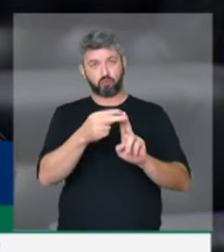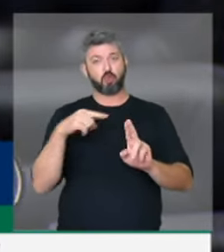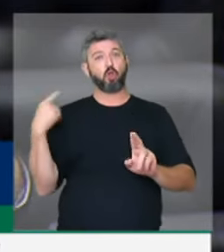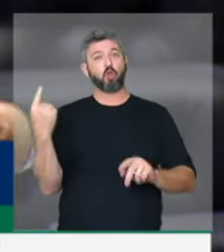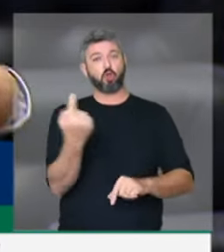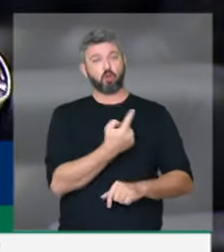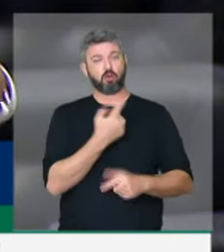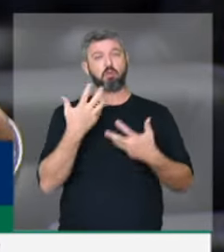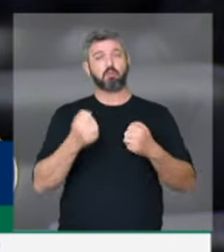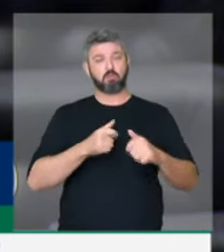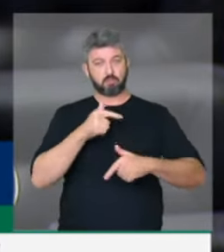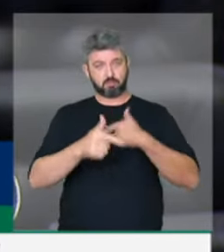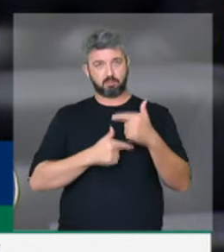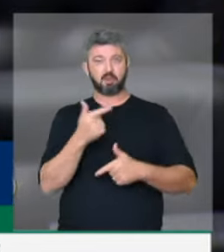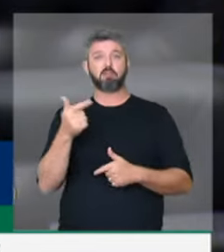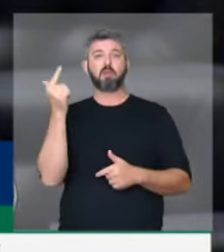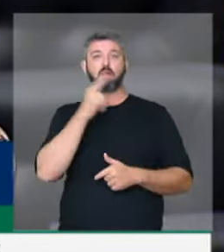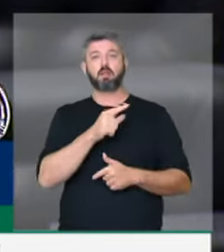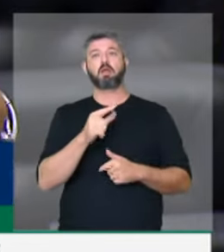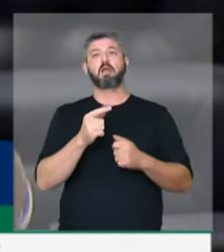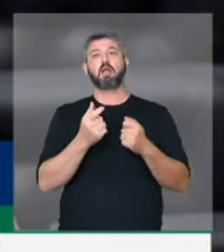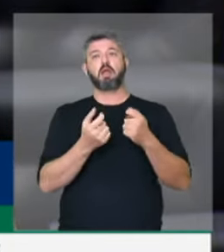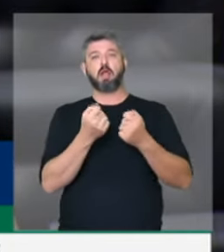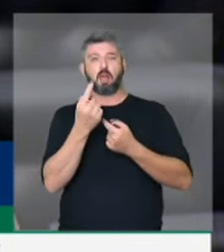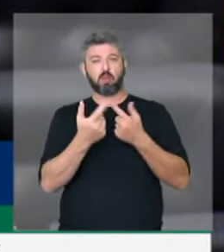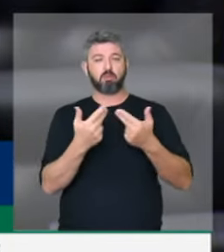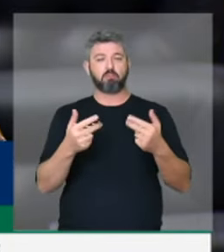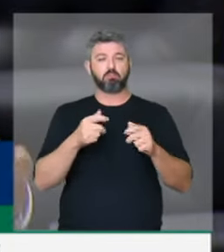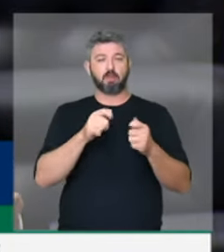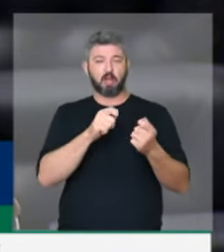CERTOS AJUSTES SEJAM FEITOS E O PROJETO TENHA UMA APLICAÇÃO MAIS ADEQUADA. MAS, TUDO O QUE FOR POSSÍVEL